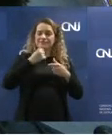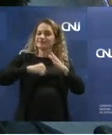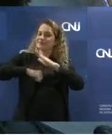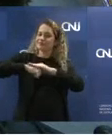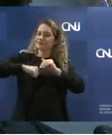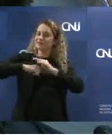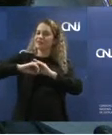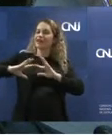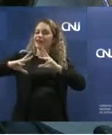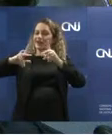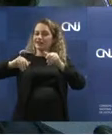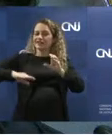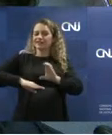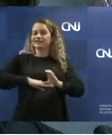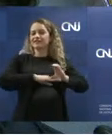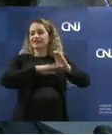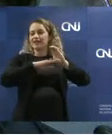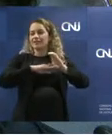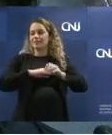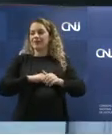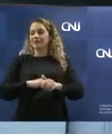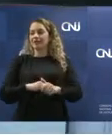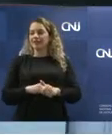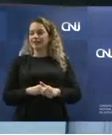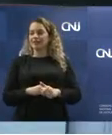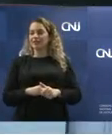magistrados, pessoas que nos ouvem aqui na plataforma Dra.